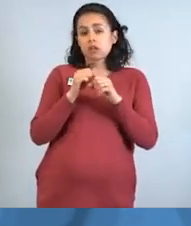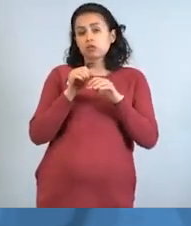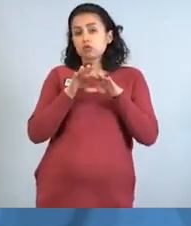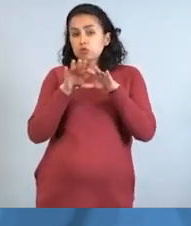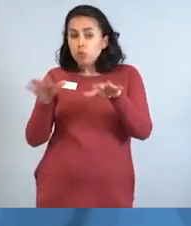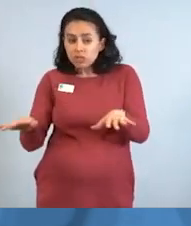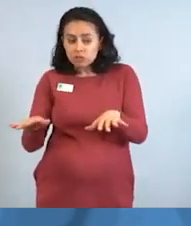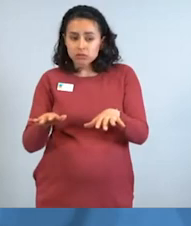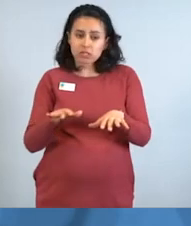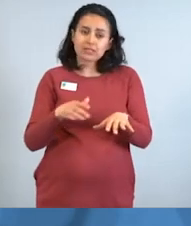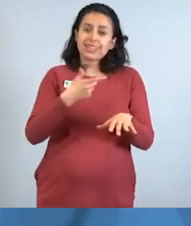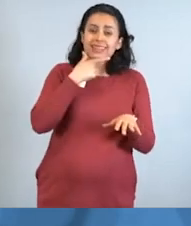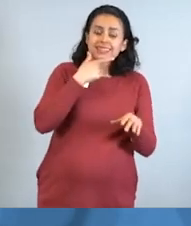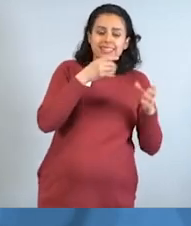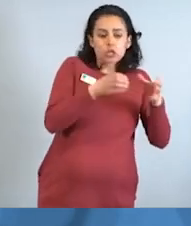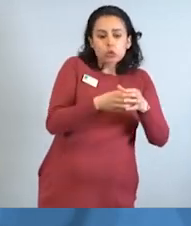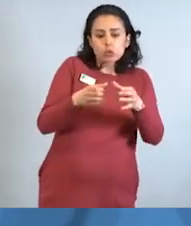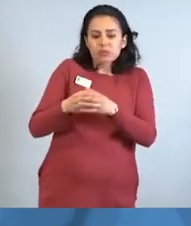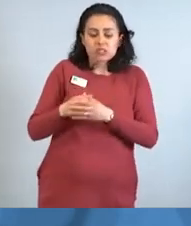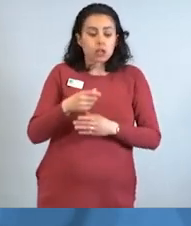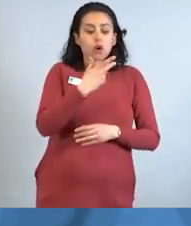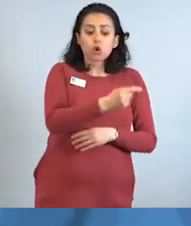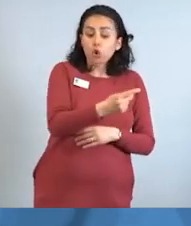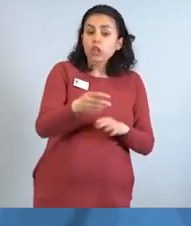he eivät toistaiseksi käytä tätä rokotetta.